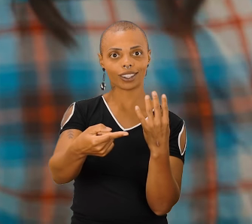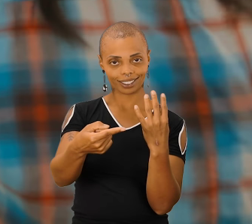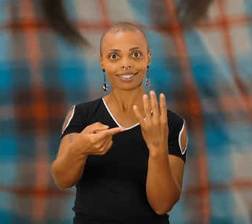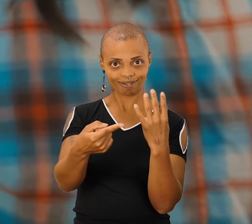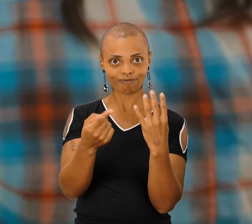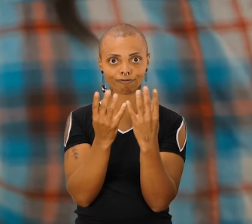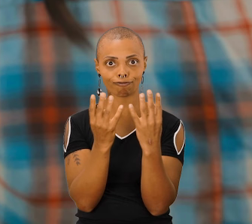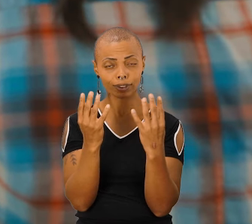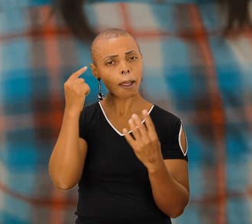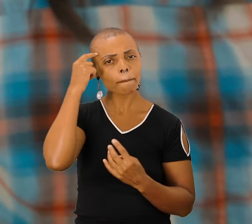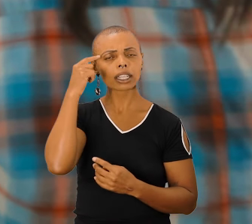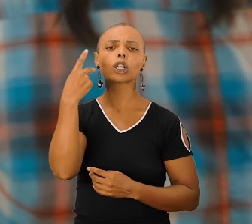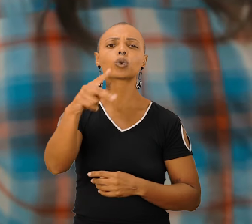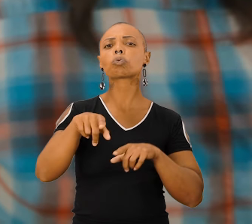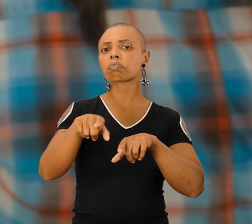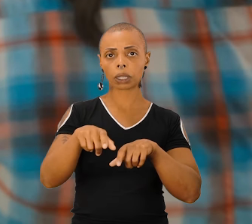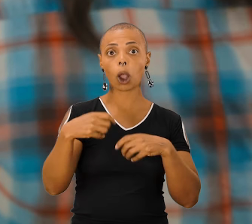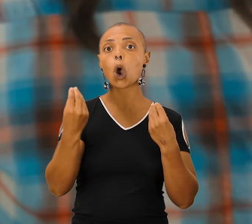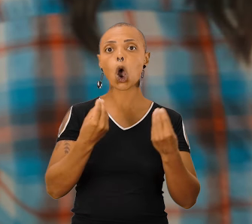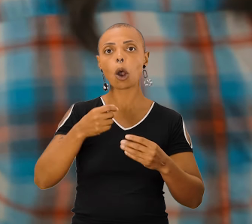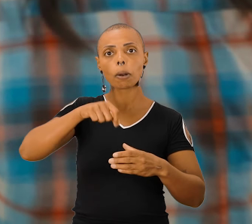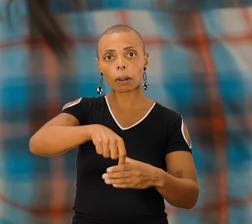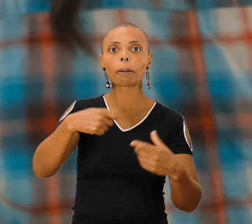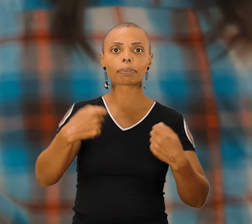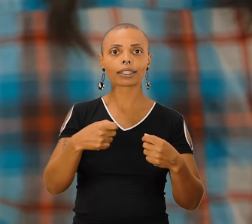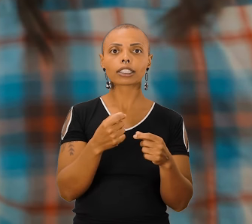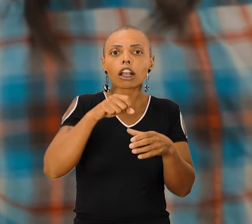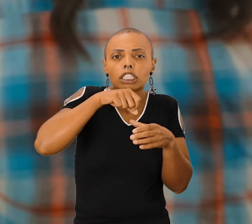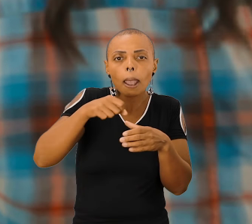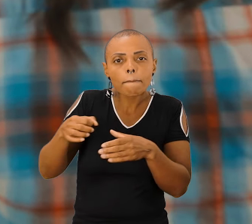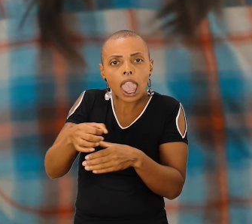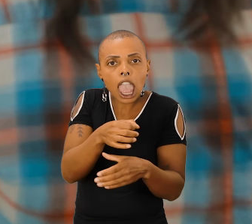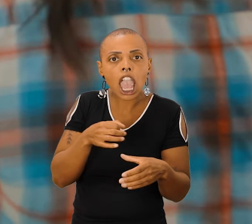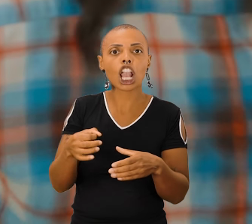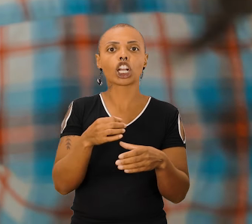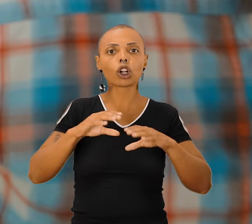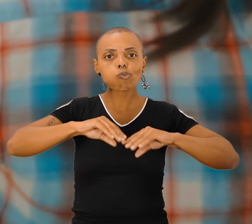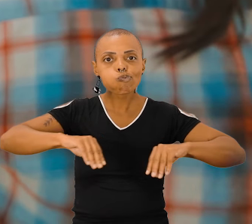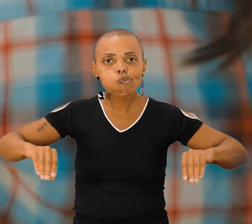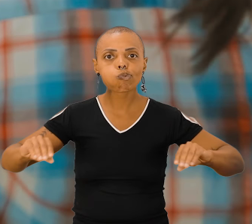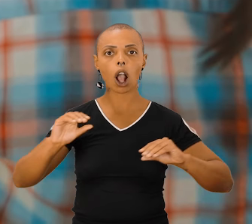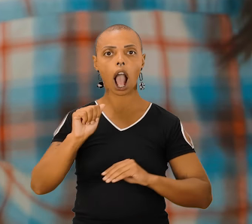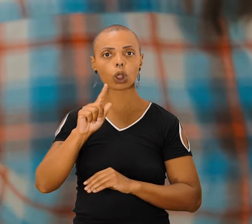Para plantar, vocês vão precisar de sementes, adubo, ração. E para isso, temos indústrias que produzem tudo isso.